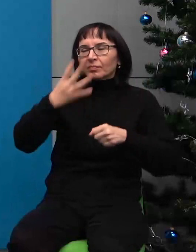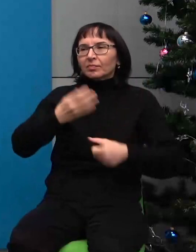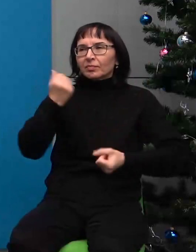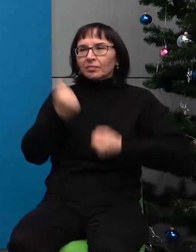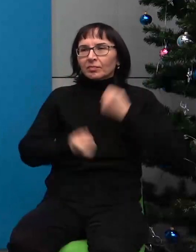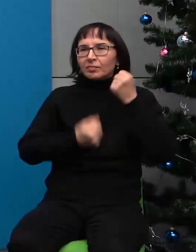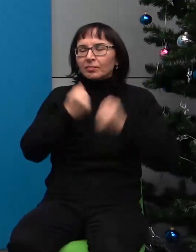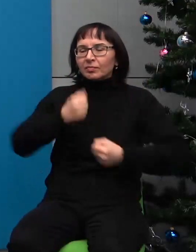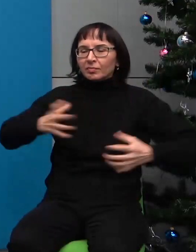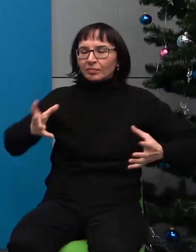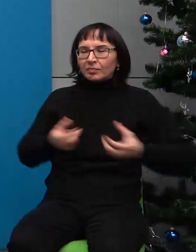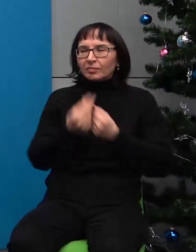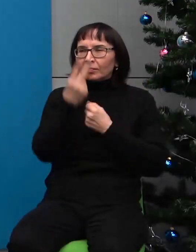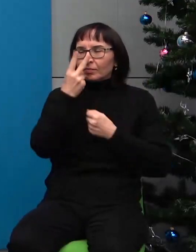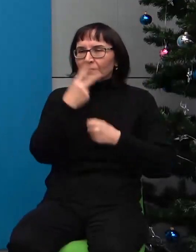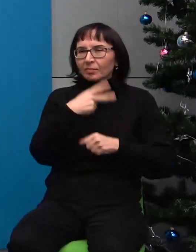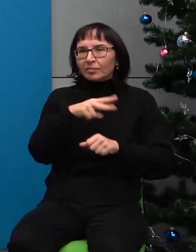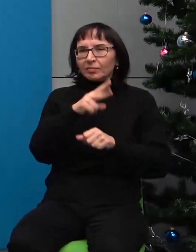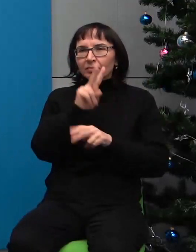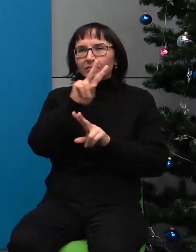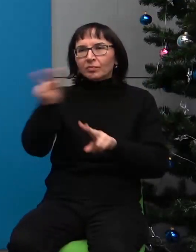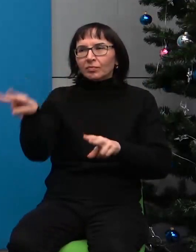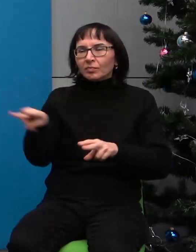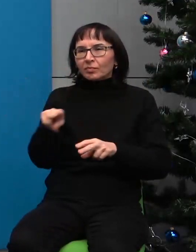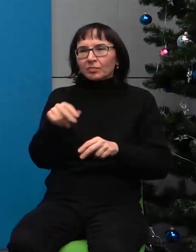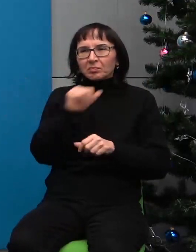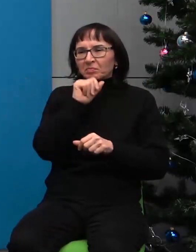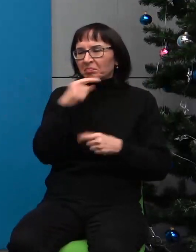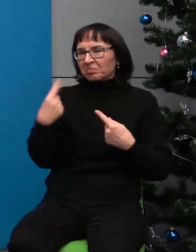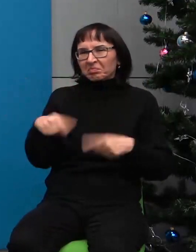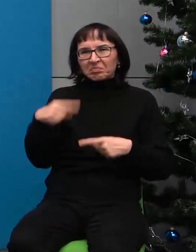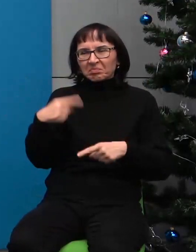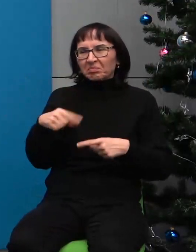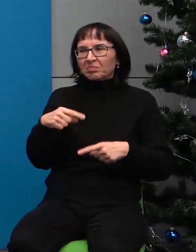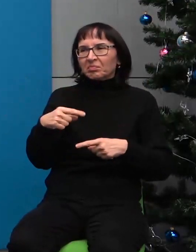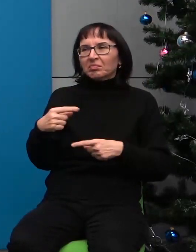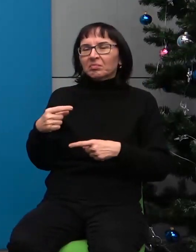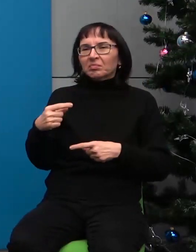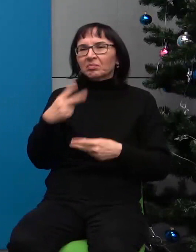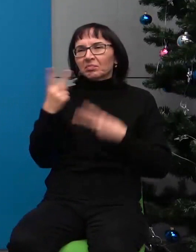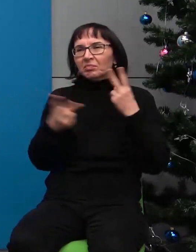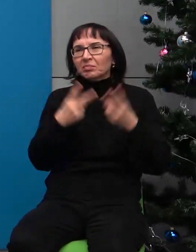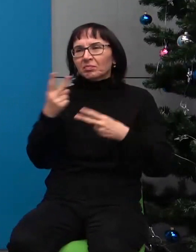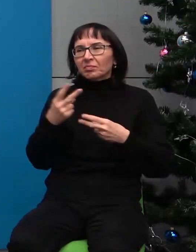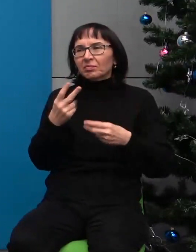Albo umarli, albo nie dożyli, albo gdzieś nie można było ich znaleźć. Proces trwał 4 miesiące.